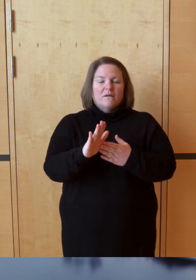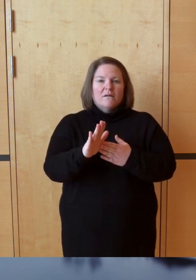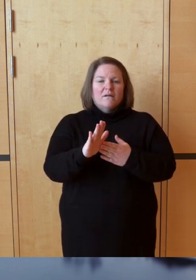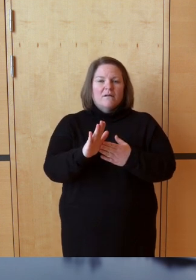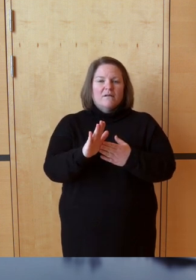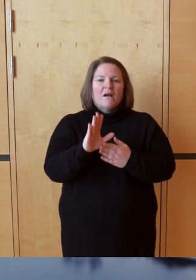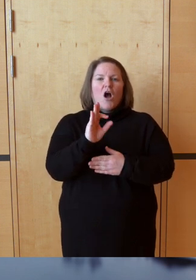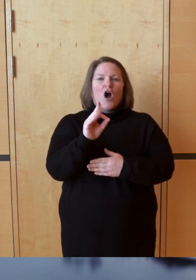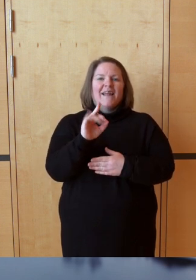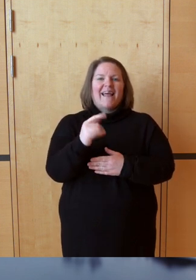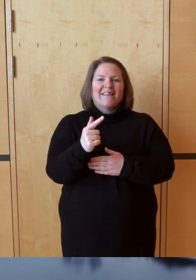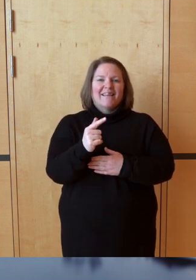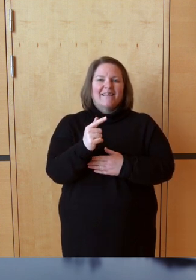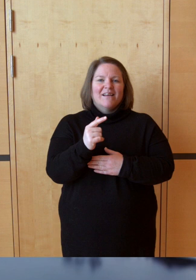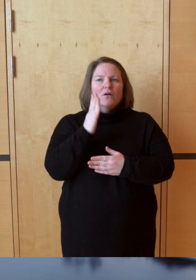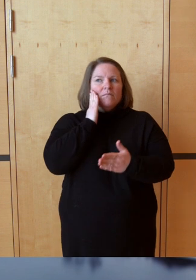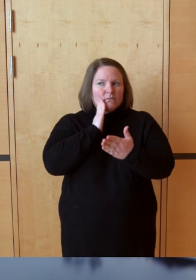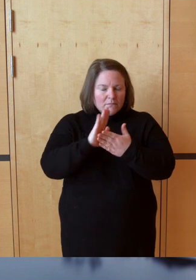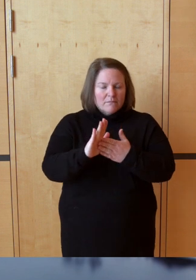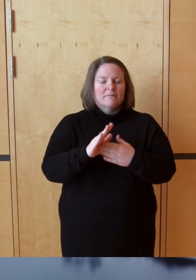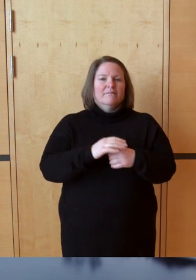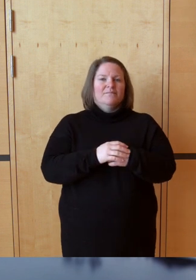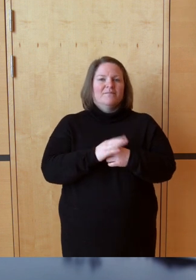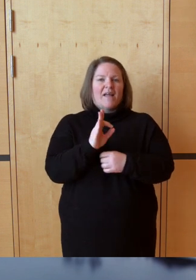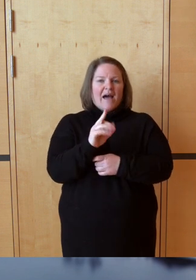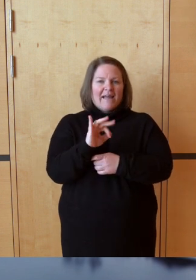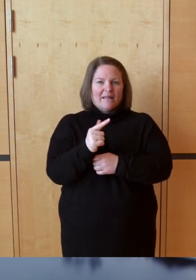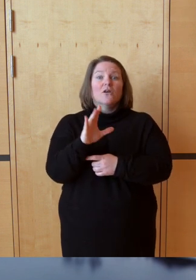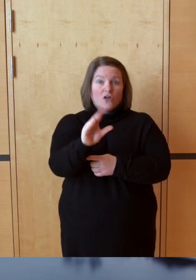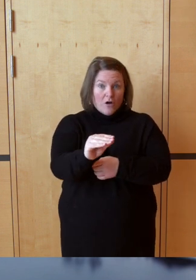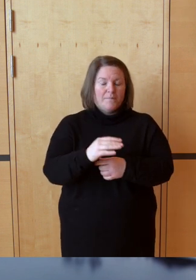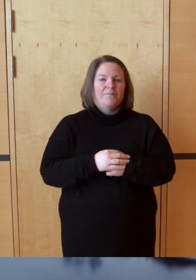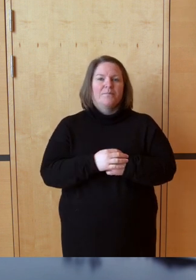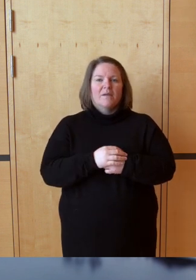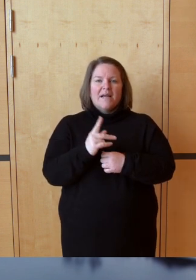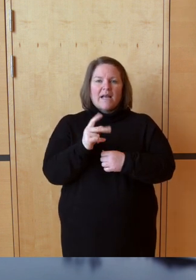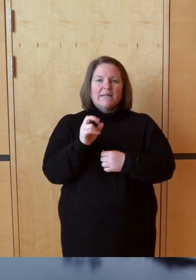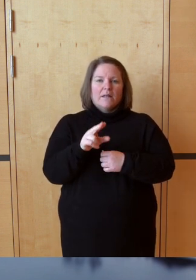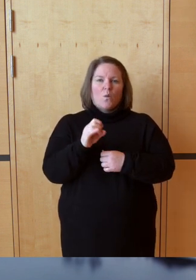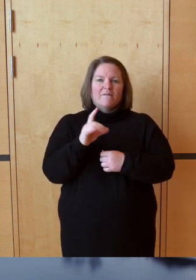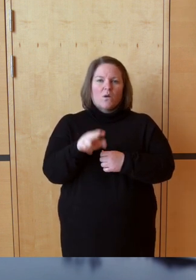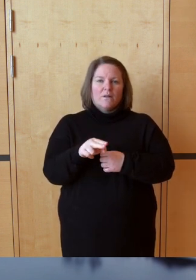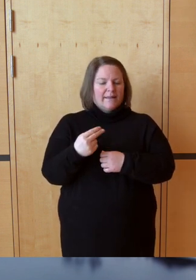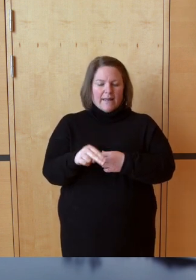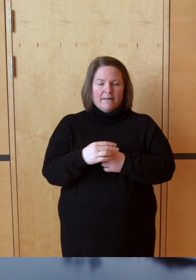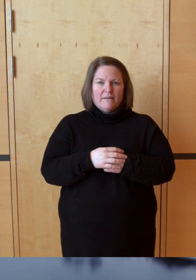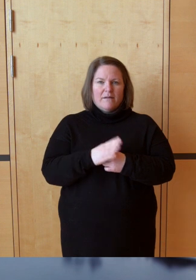Här har jag prata med dem ursäkt Ja Kerstin Olofsson Download